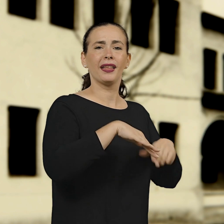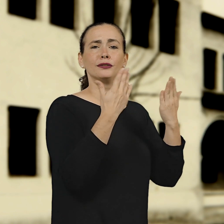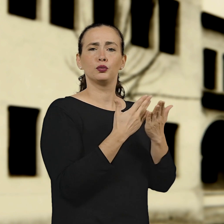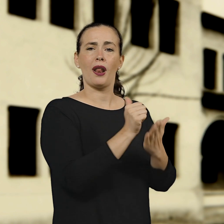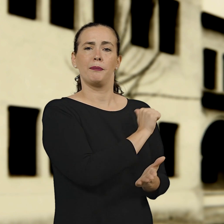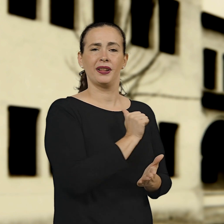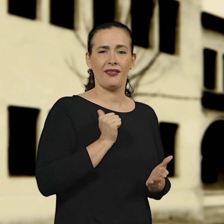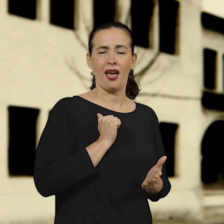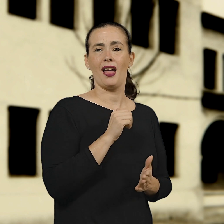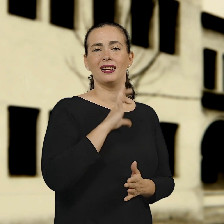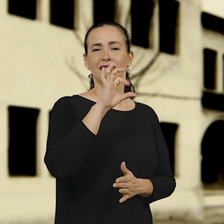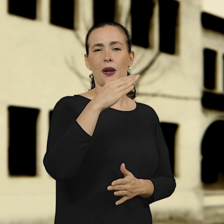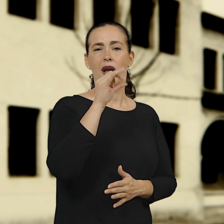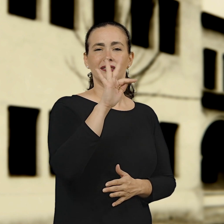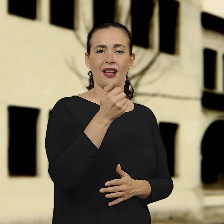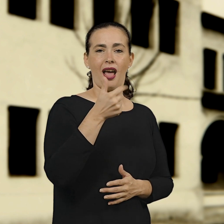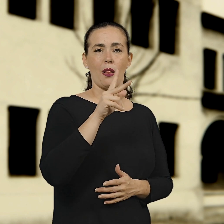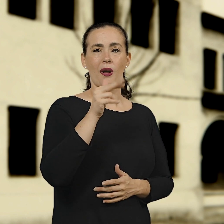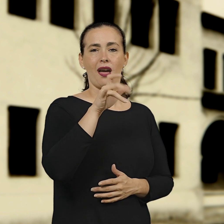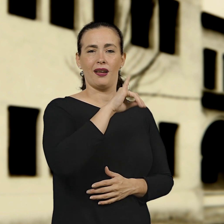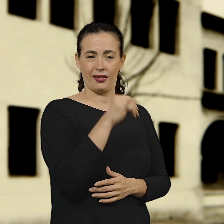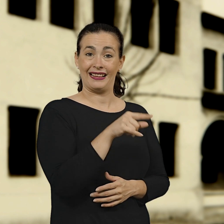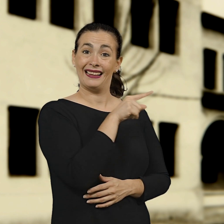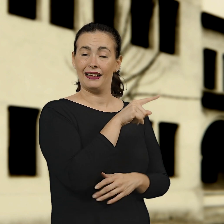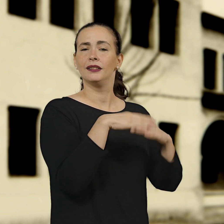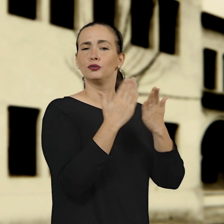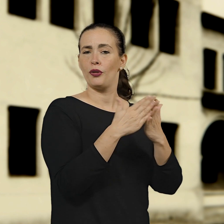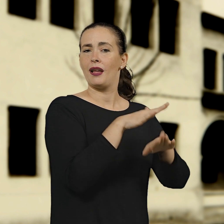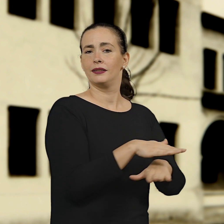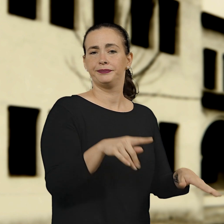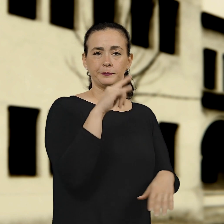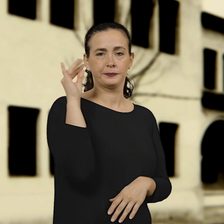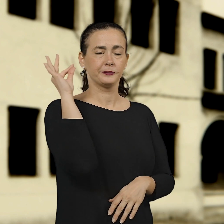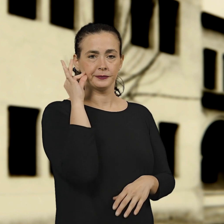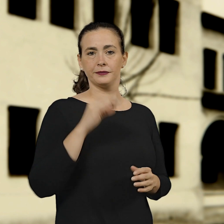i l’ escola privada de Sebastià Álvarez, on hi estudiaven nens i nenes.